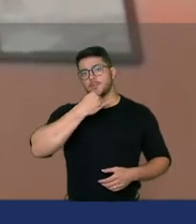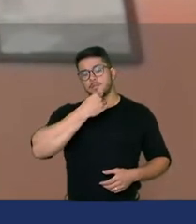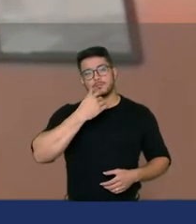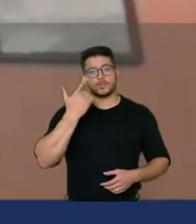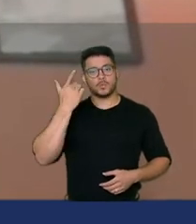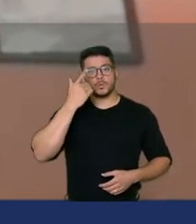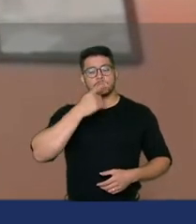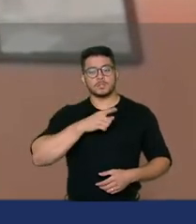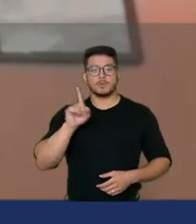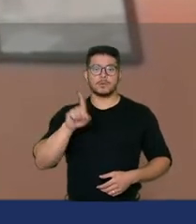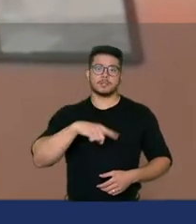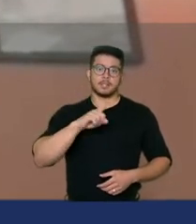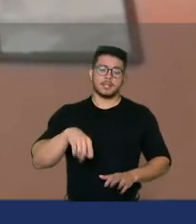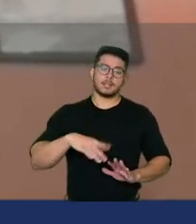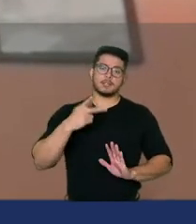O... O PROJETO, MAS FICO FELIZ